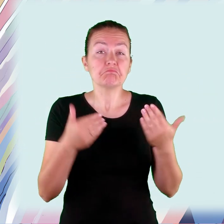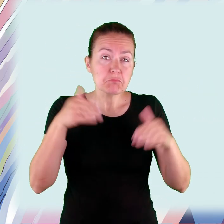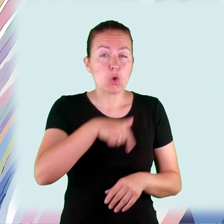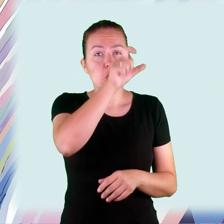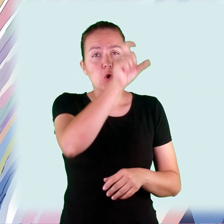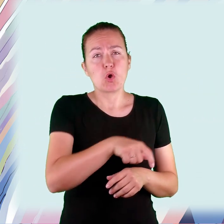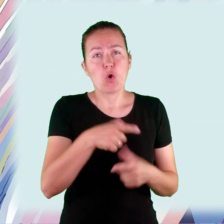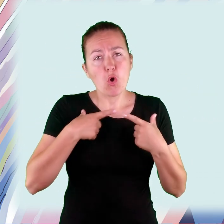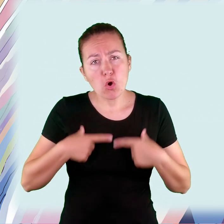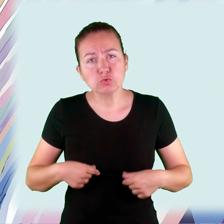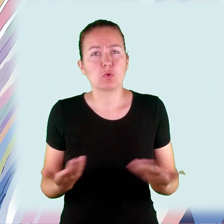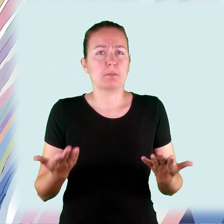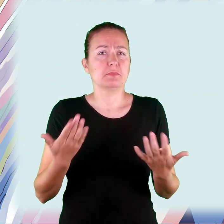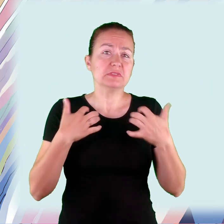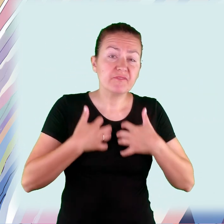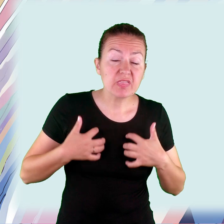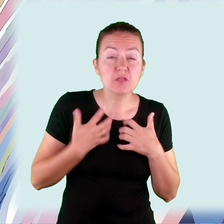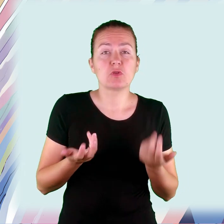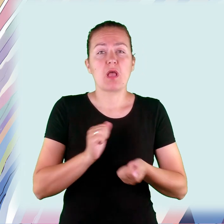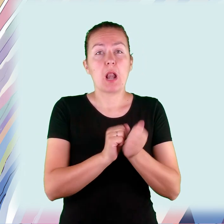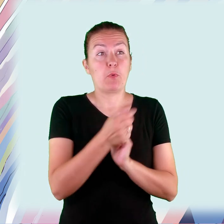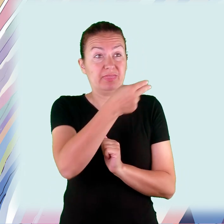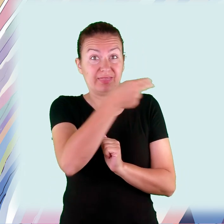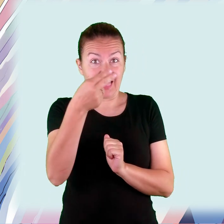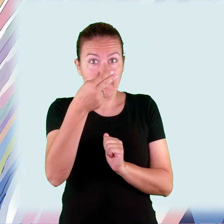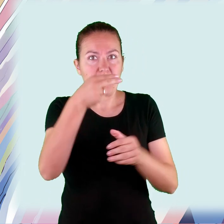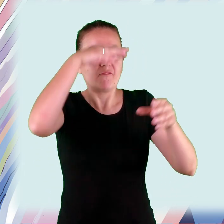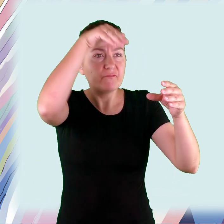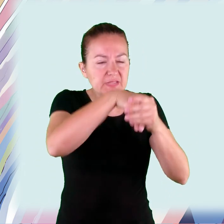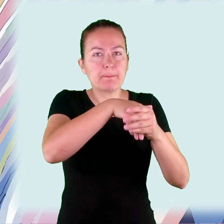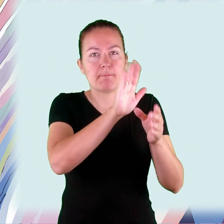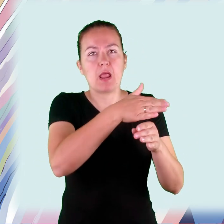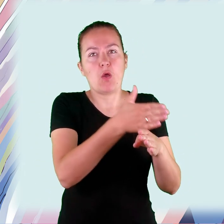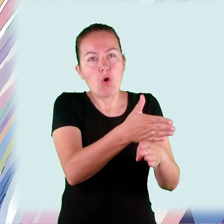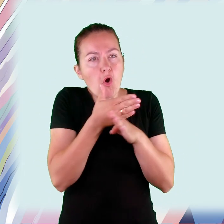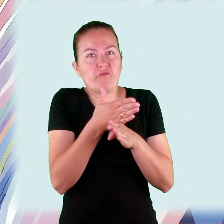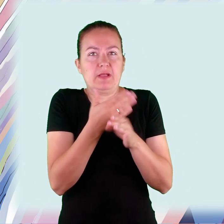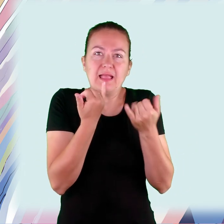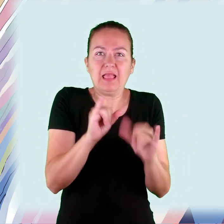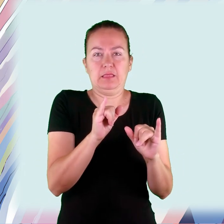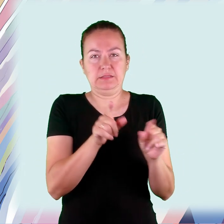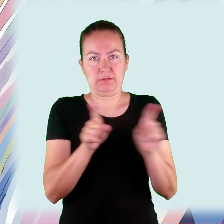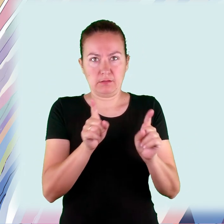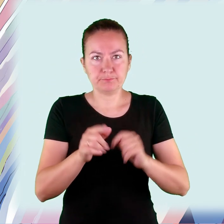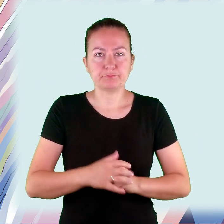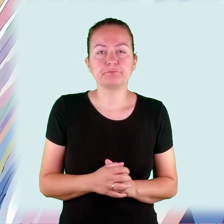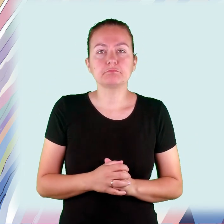Są to: postać, zwierzę lub motyw, który ma dodatkowe znaczenie.